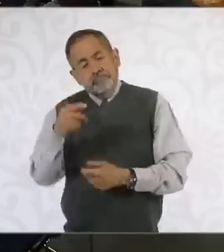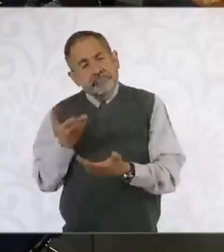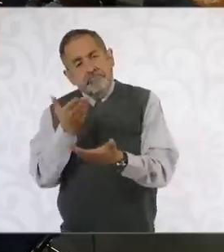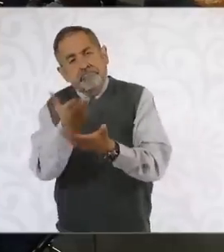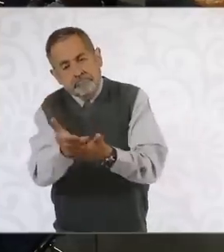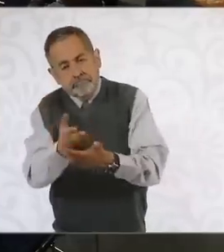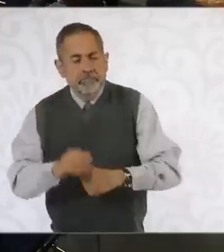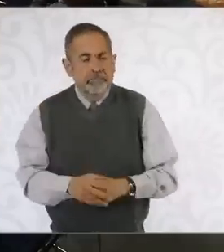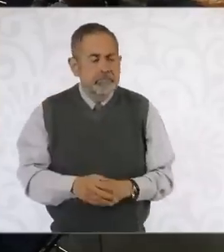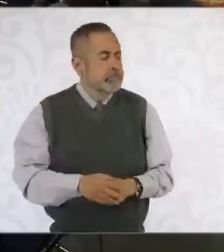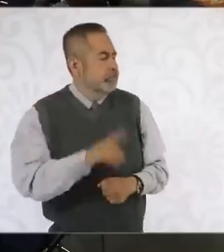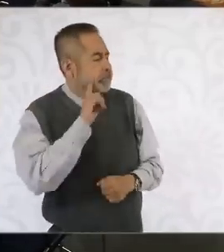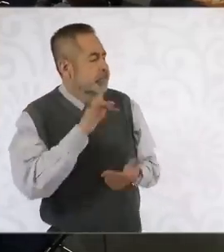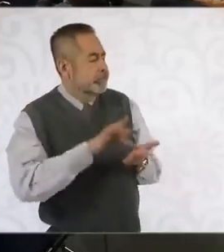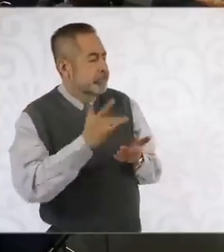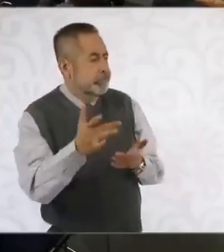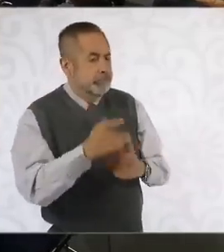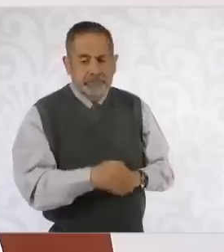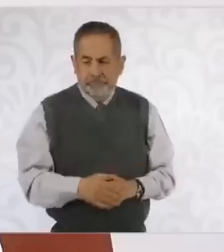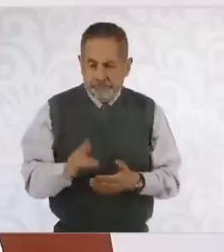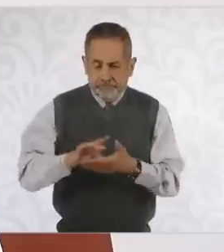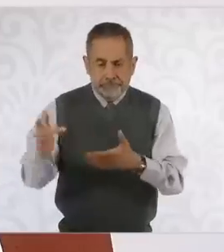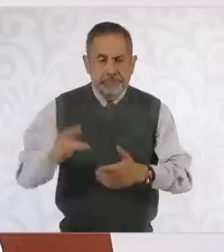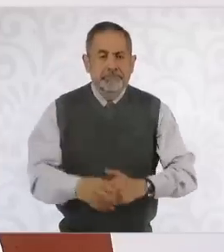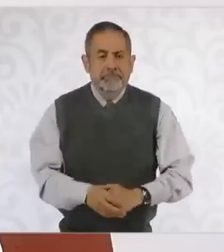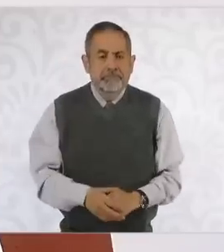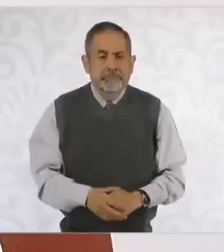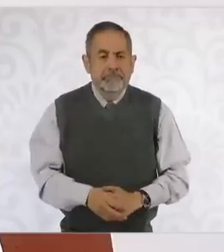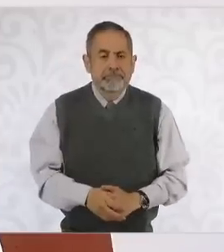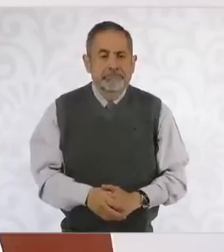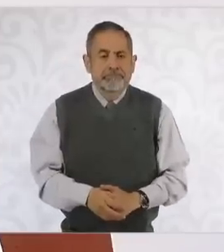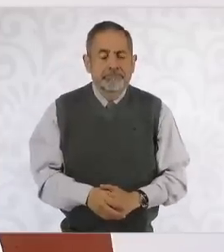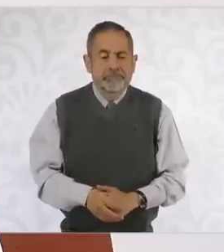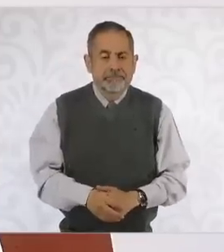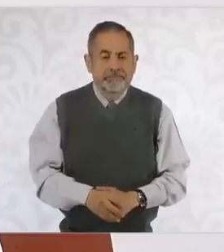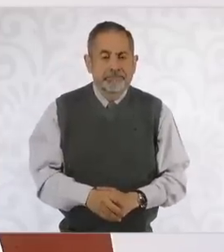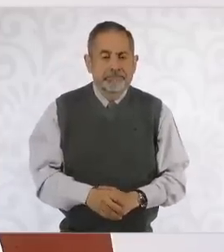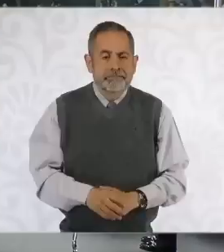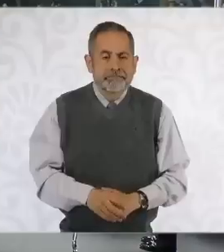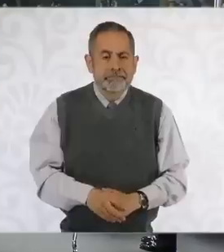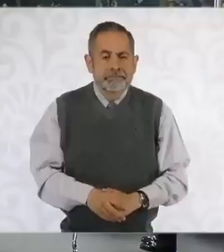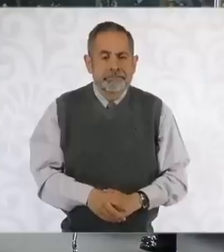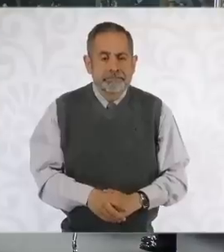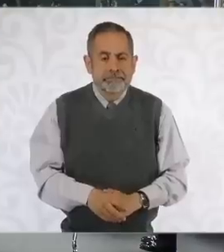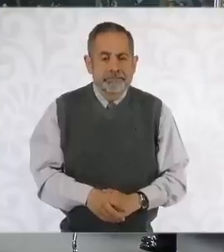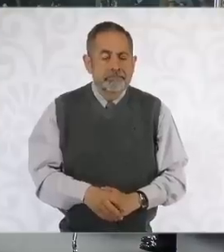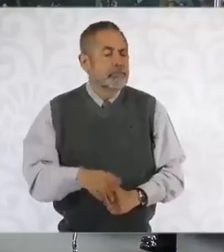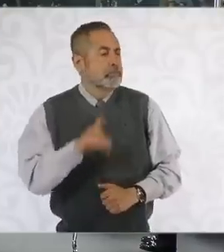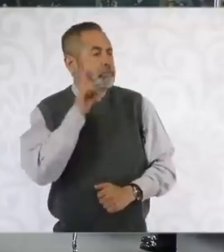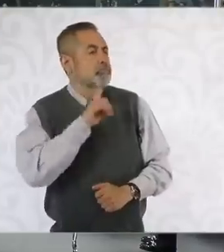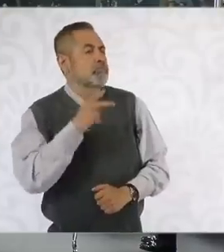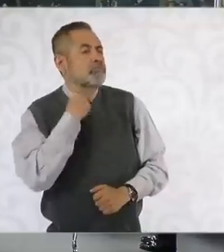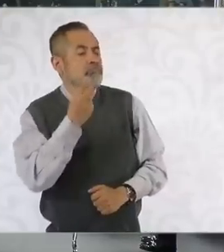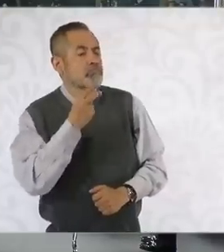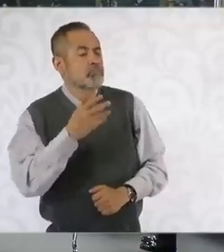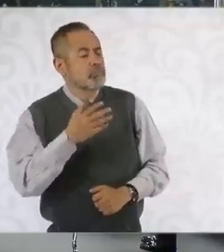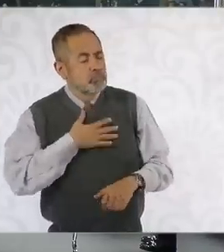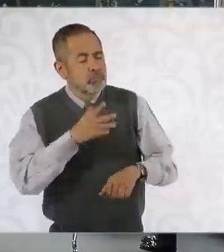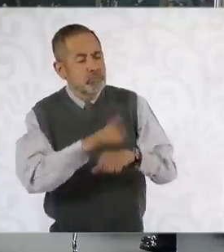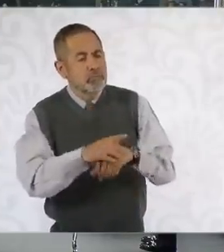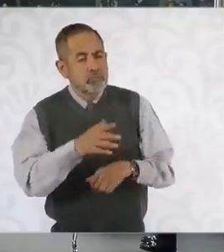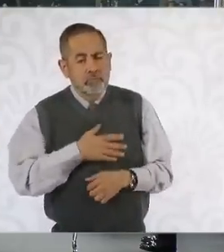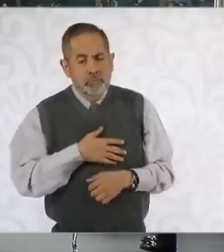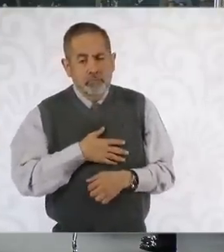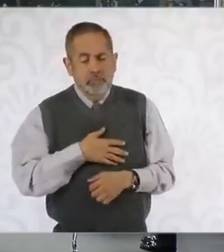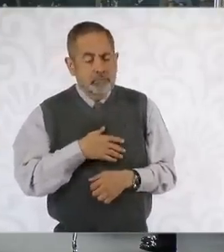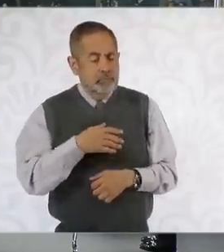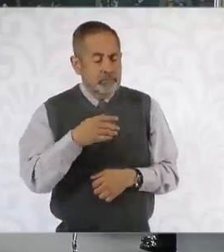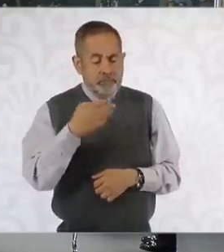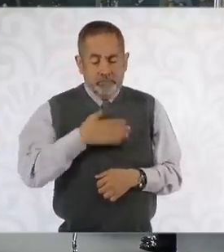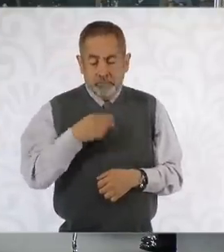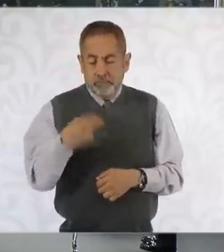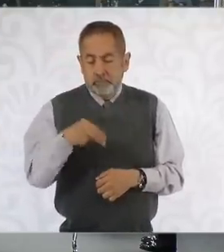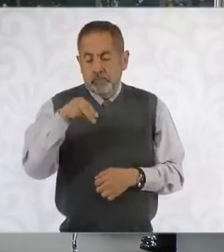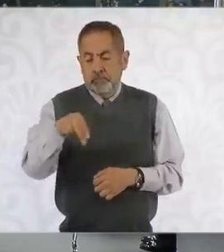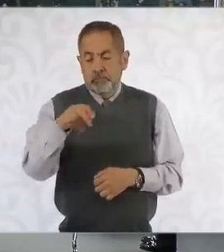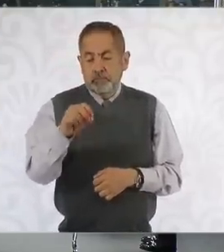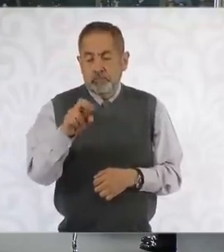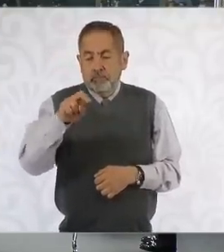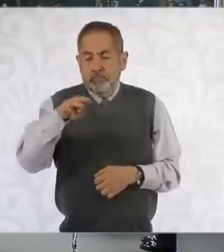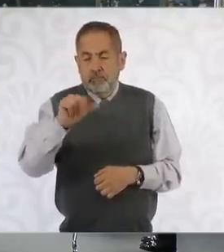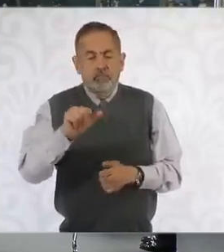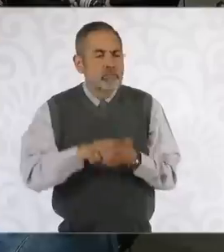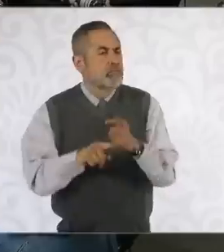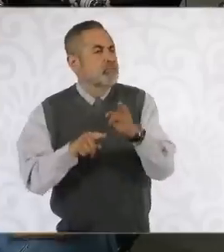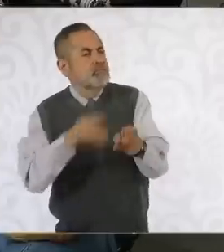gracias Buenos días presidenta Norma Ramírez de milet México Qué opinión le merece Elo el